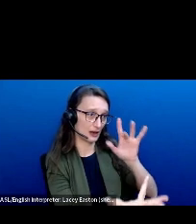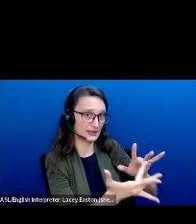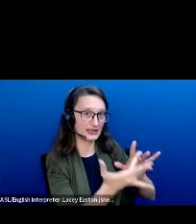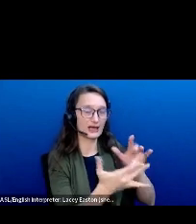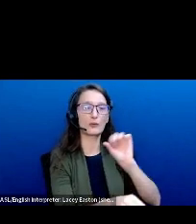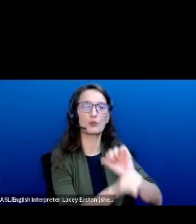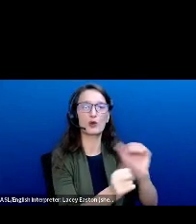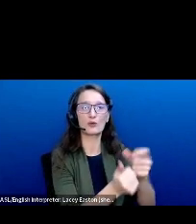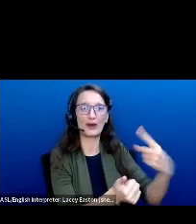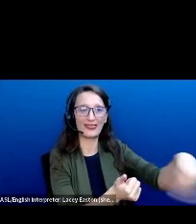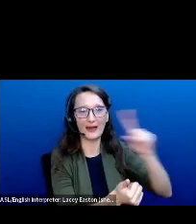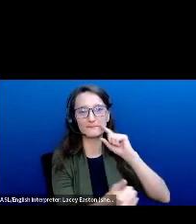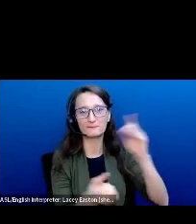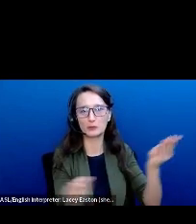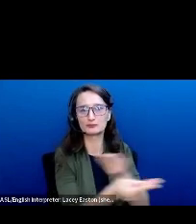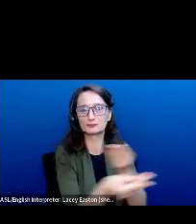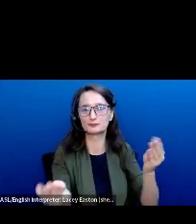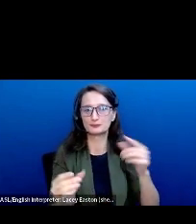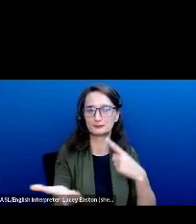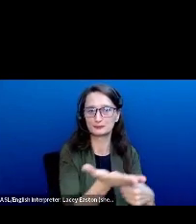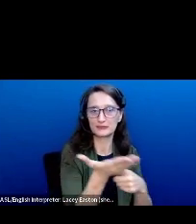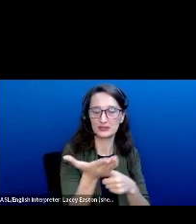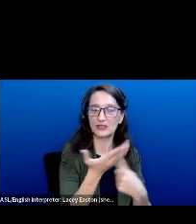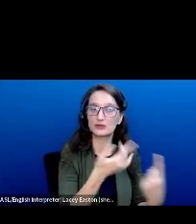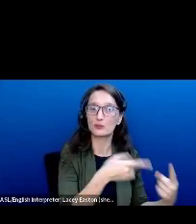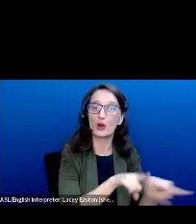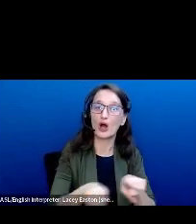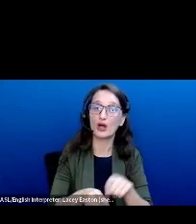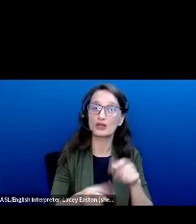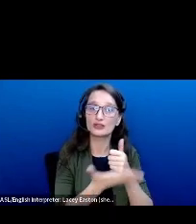también ayudamos a facilitar conversaciones colaborativas con ambas partes y